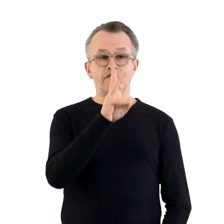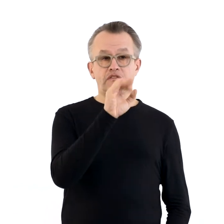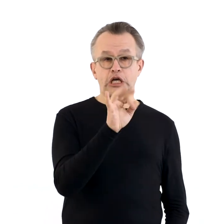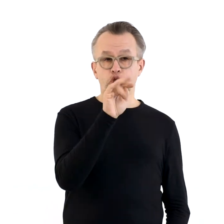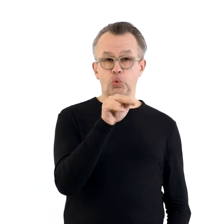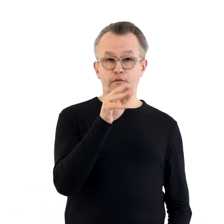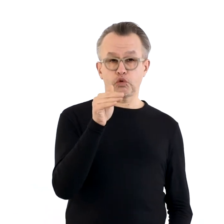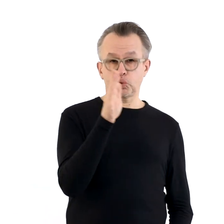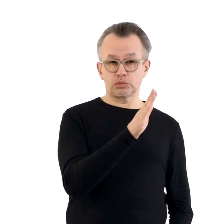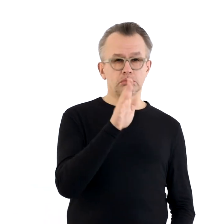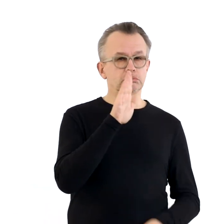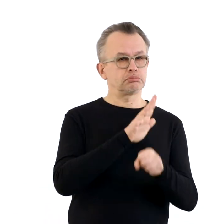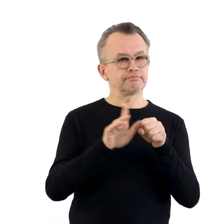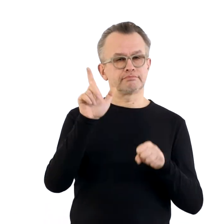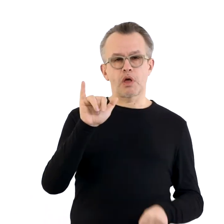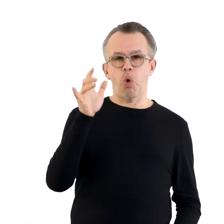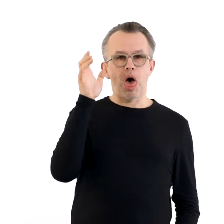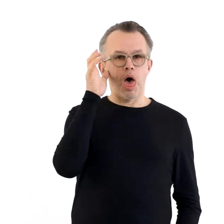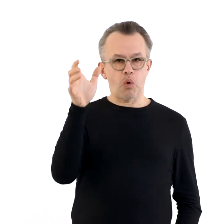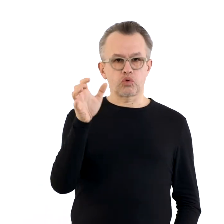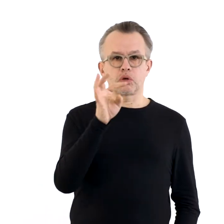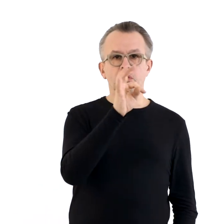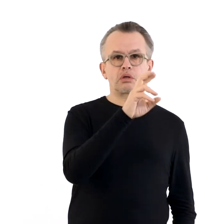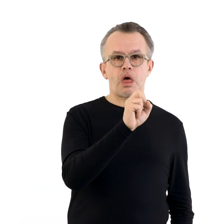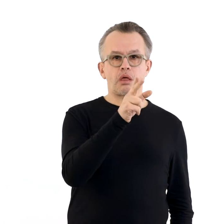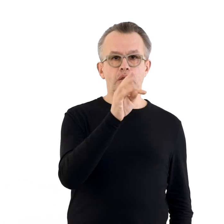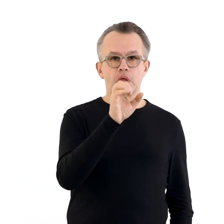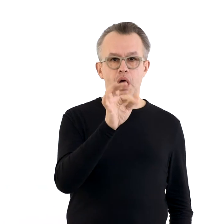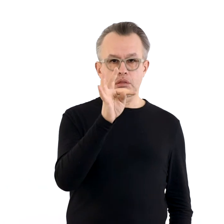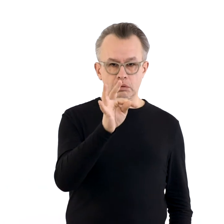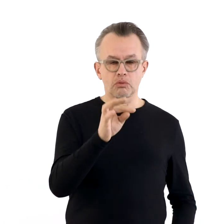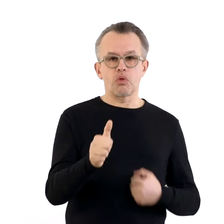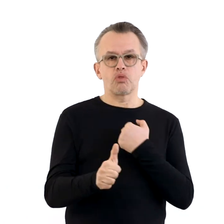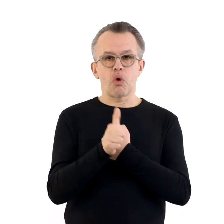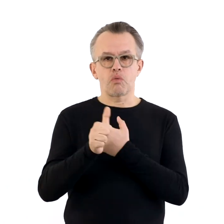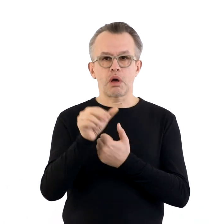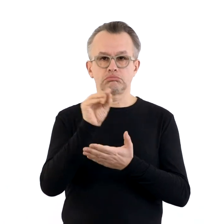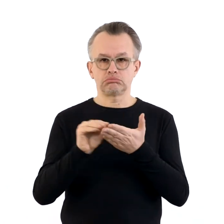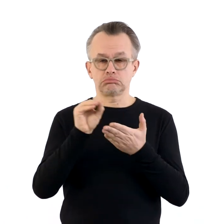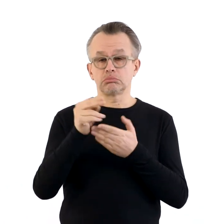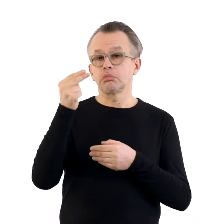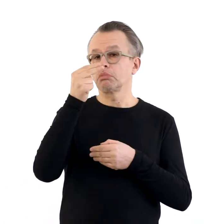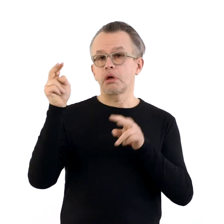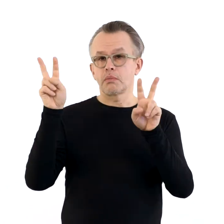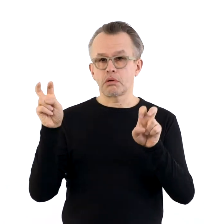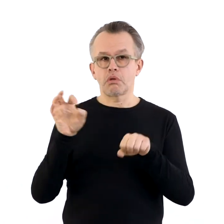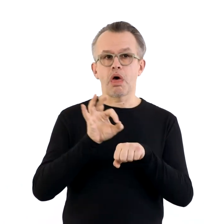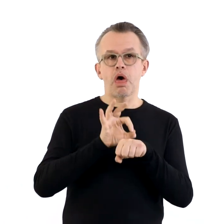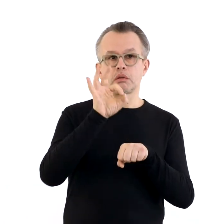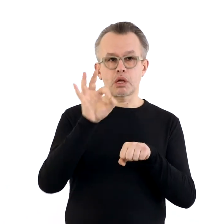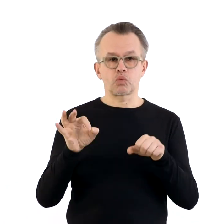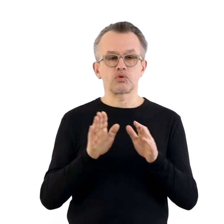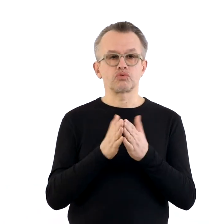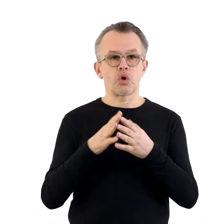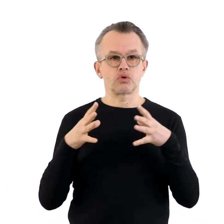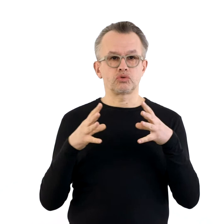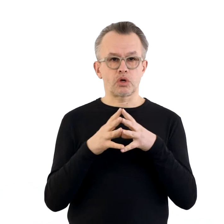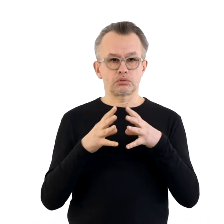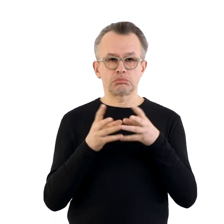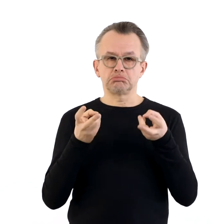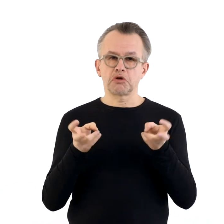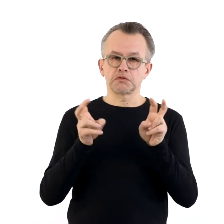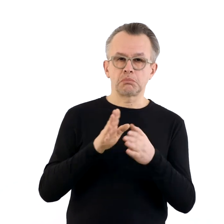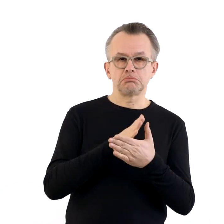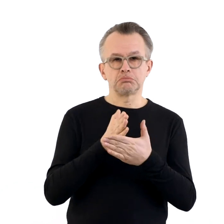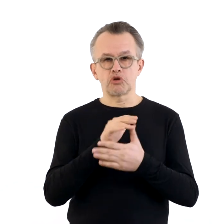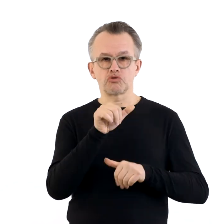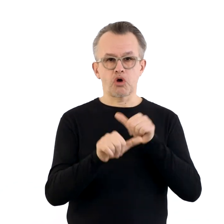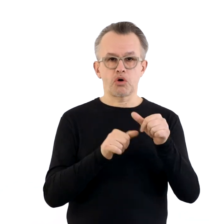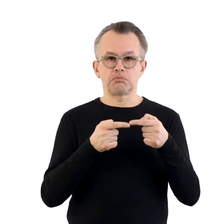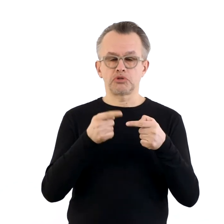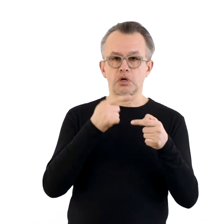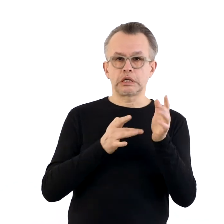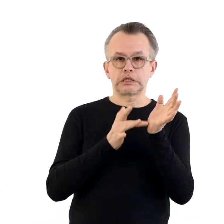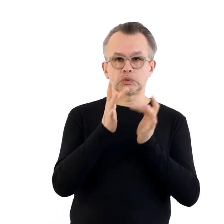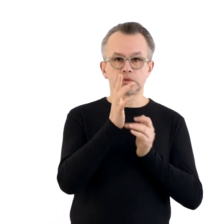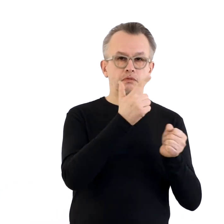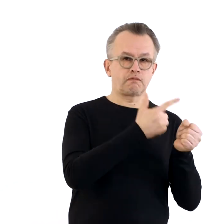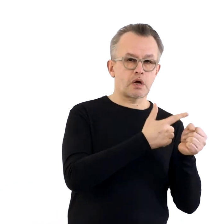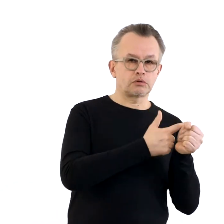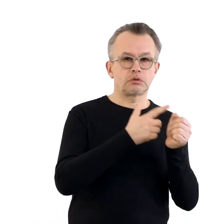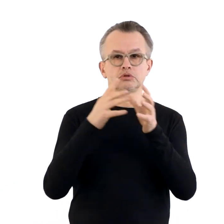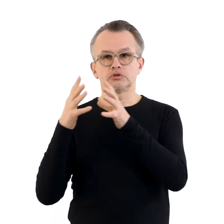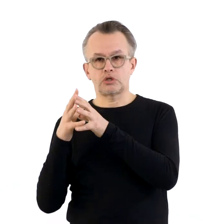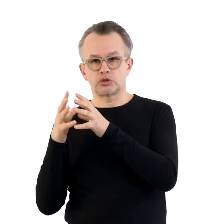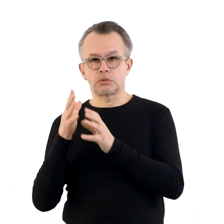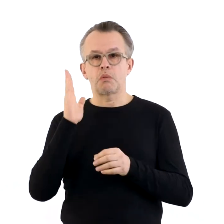Witruwiusz zasłynął jako autor traktatu „O architekturze ksiąg dziesięć”, który powstał pomiędzy 20 r. p.n.e. a 10 r. p.n.e.,